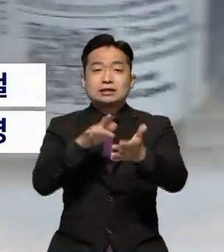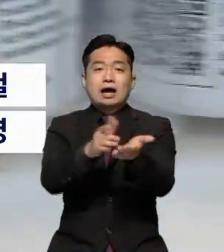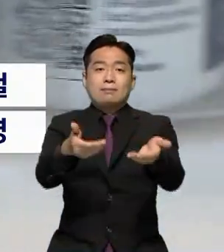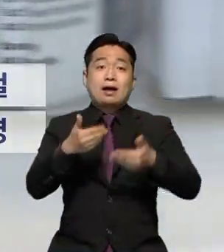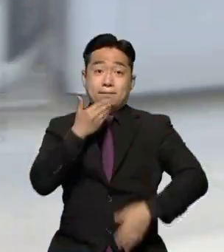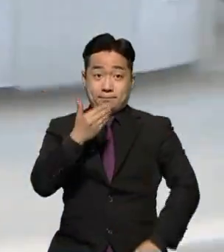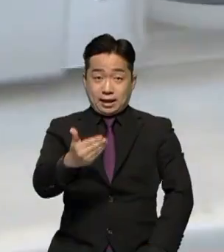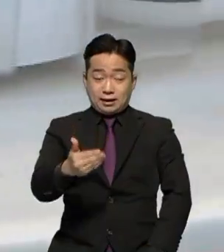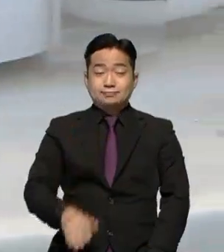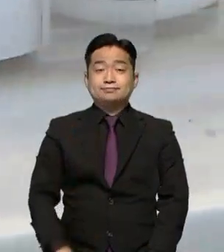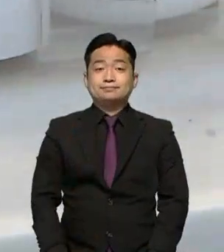SBS 김정우입니다.